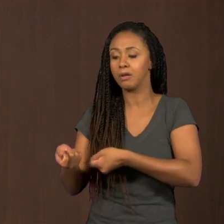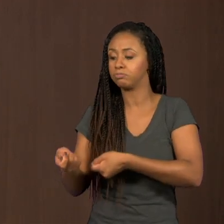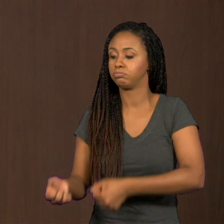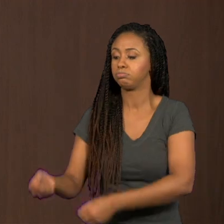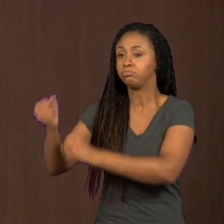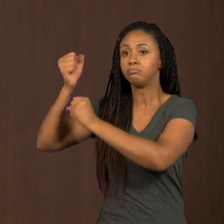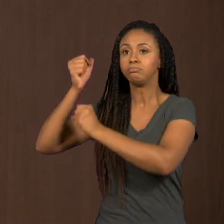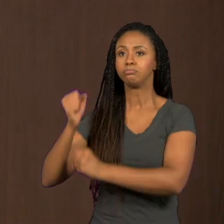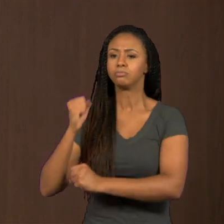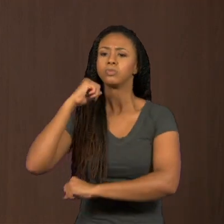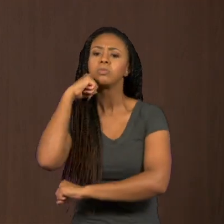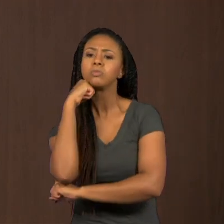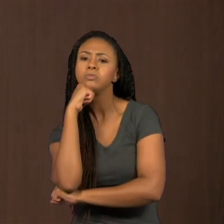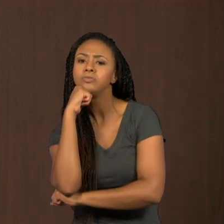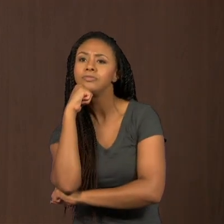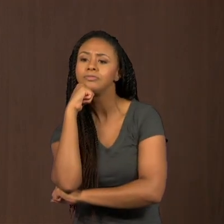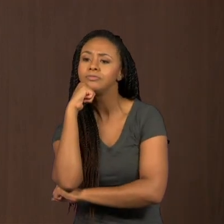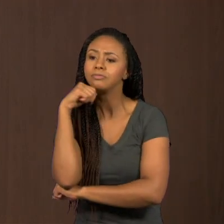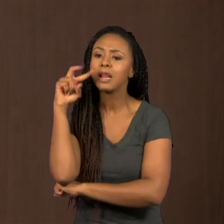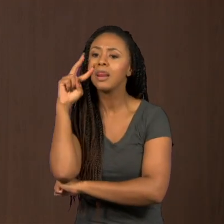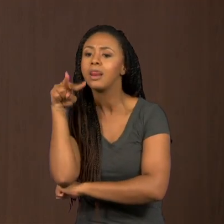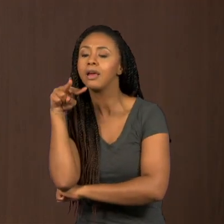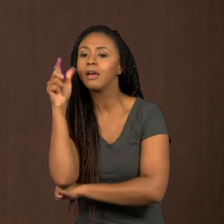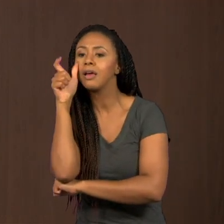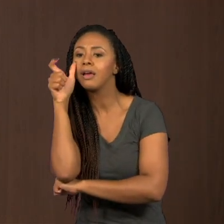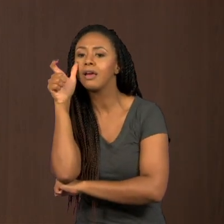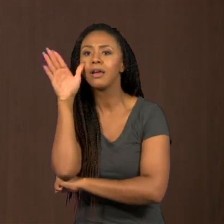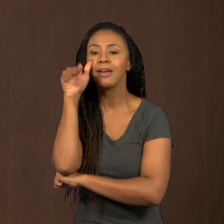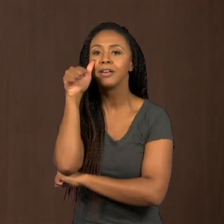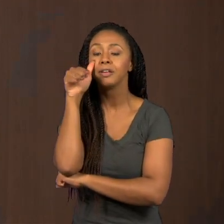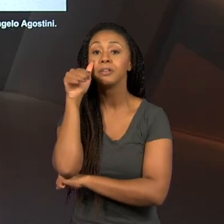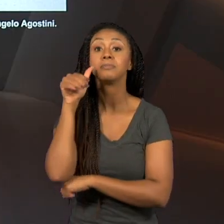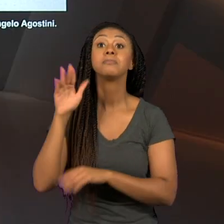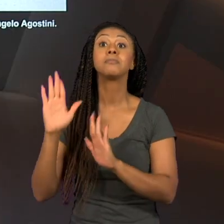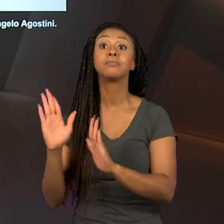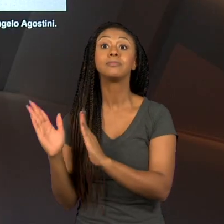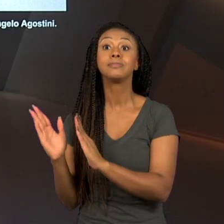AQUI TAMBÉM? O FAZENDEIRO CHEGANDO AQUI E